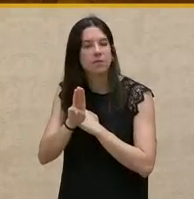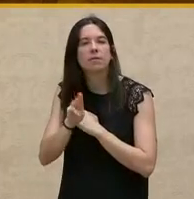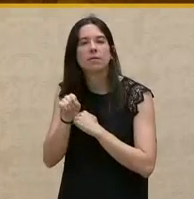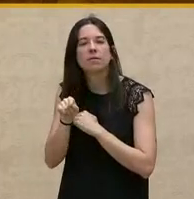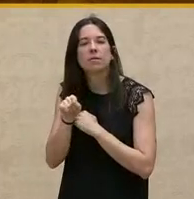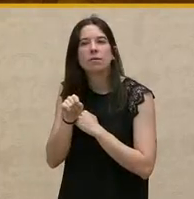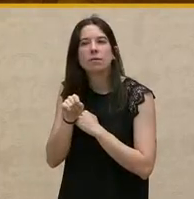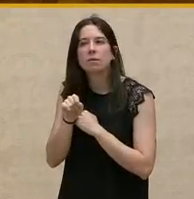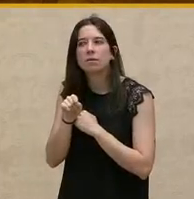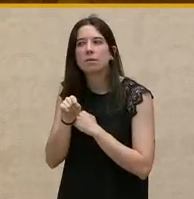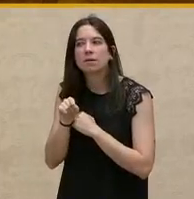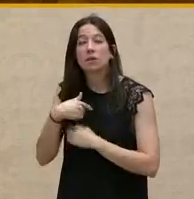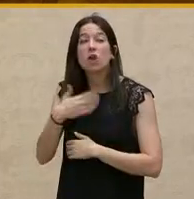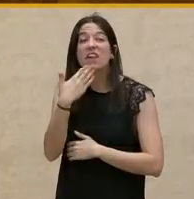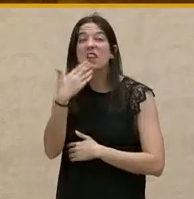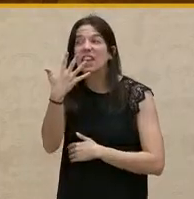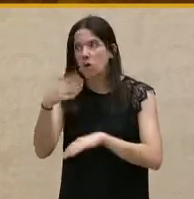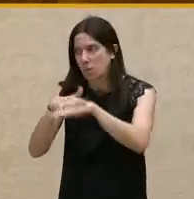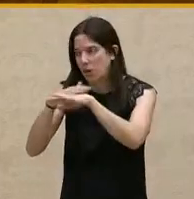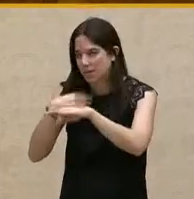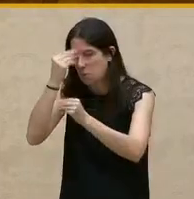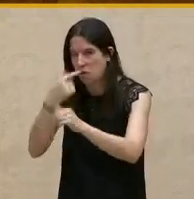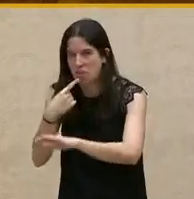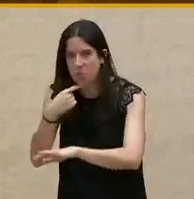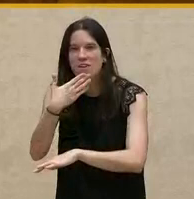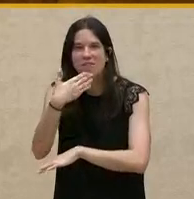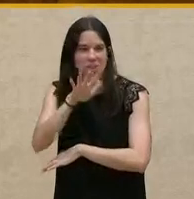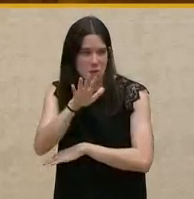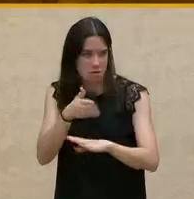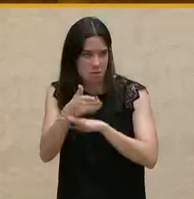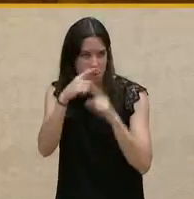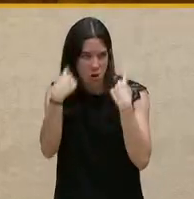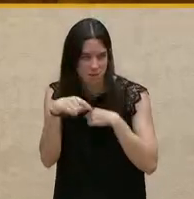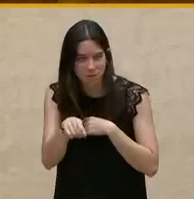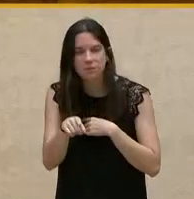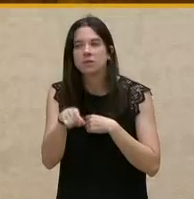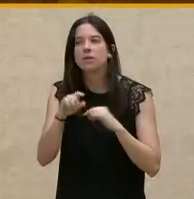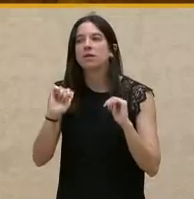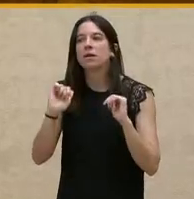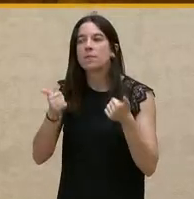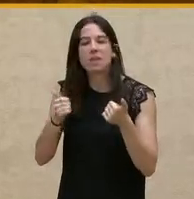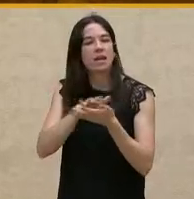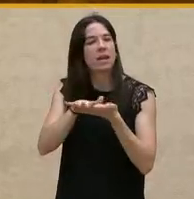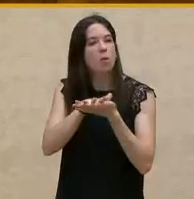y tenía cinco años. Perdonad, que me he olvidado. Y empecé allí a usar la lengua de signos. Era una